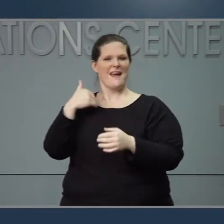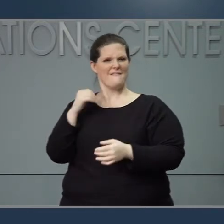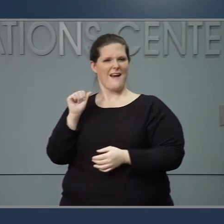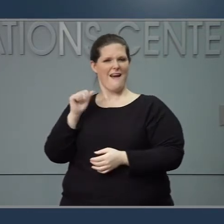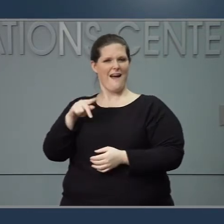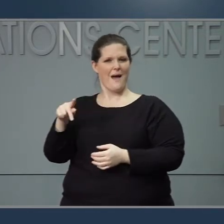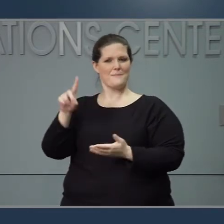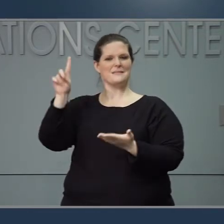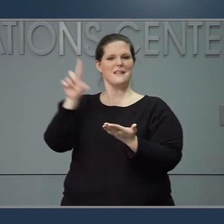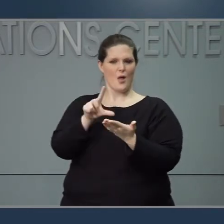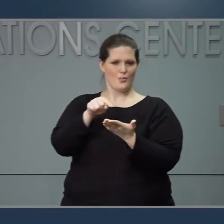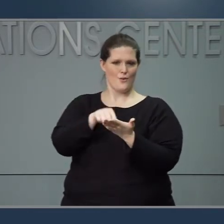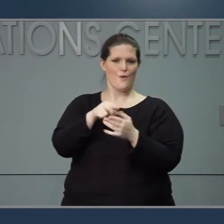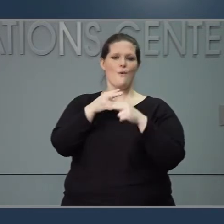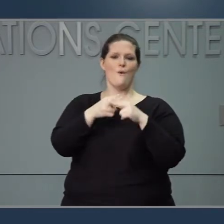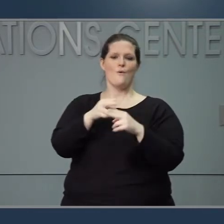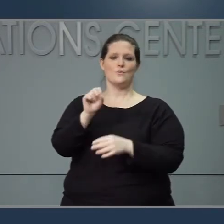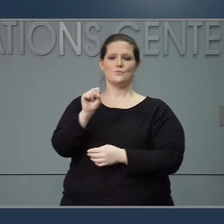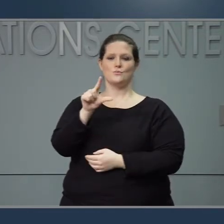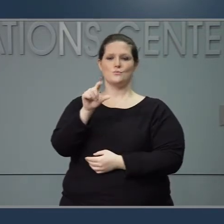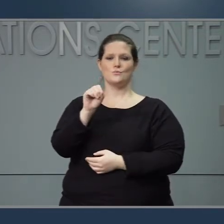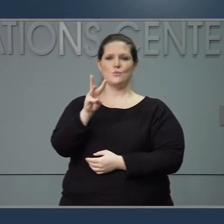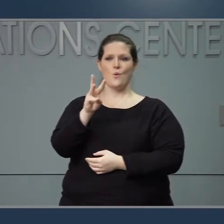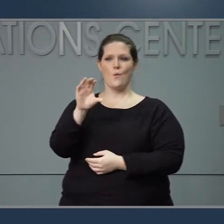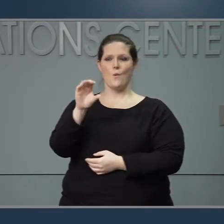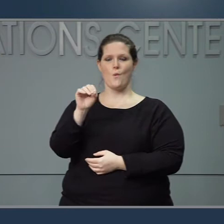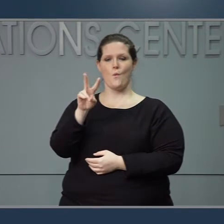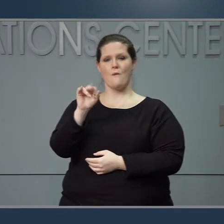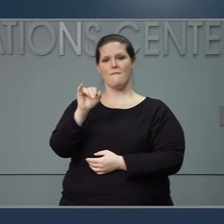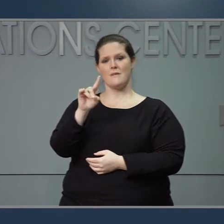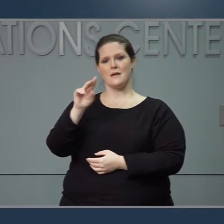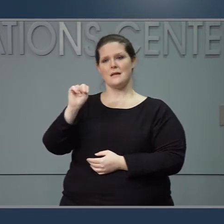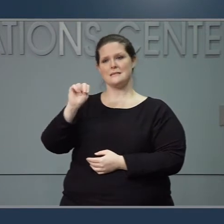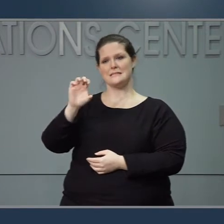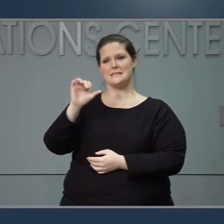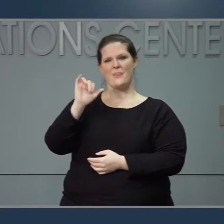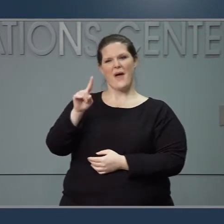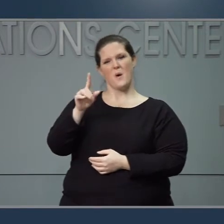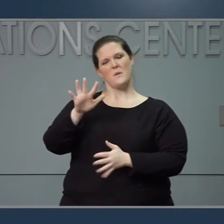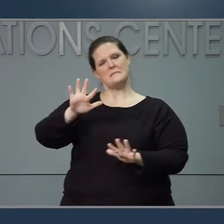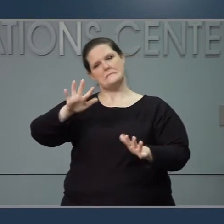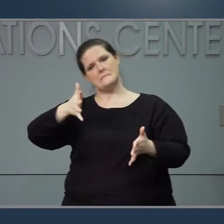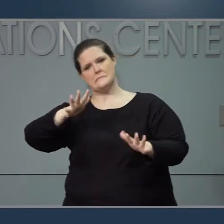MOTIVO. EL VIRUS ES CASI SIETE MÁS VECES PROBABLE DE AFECTAR DE